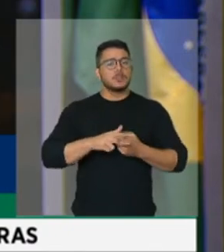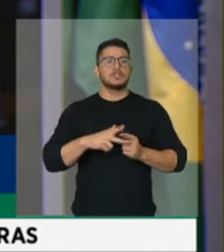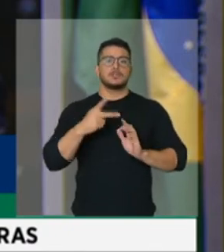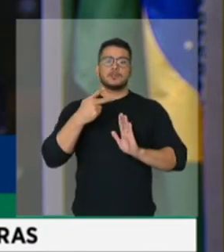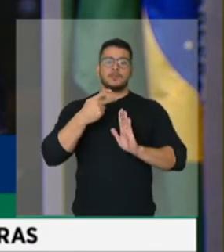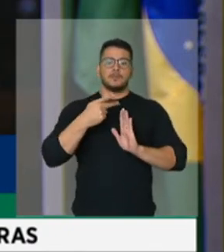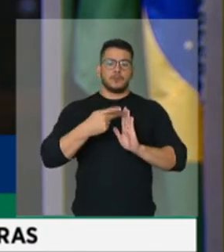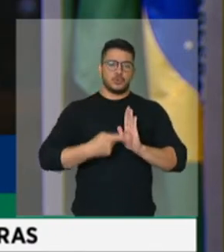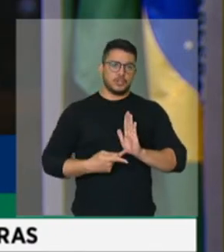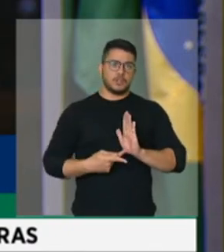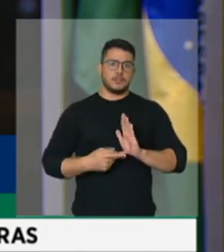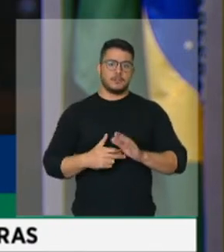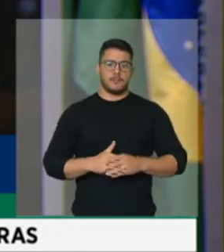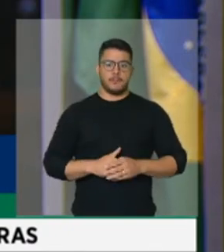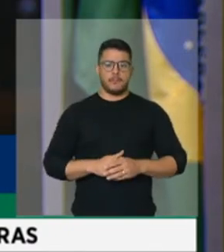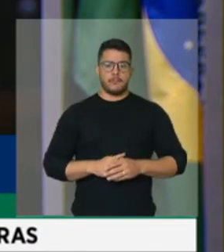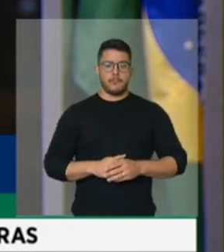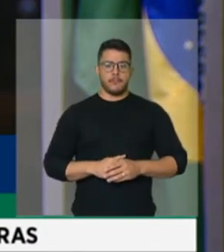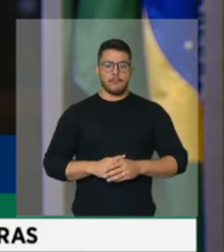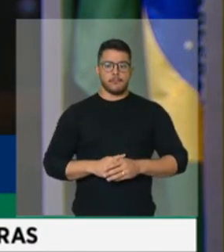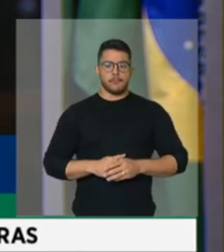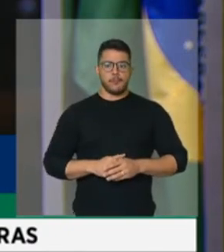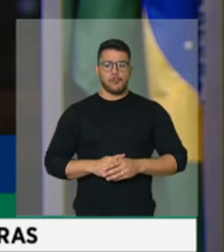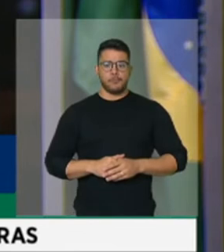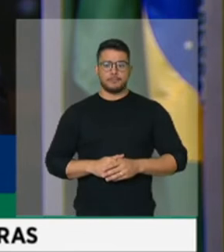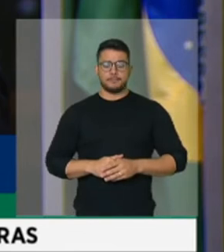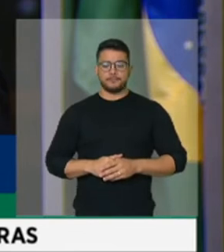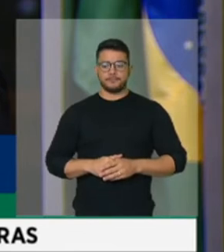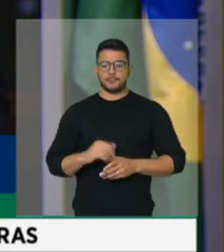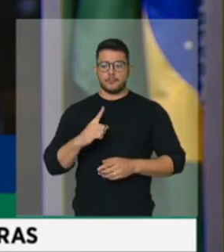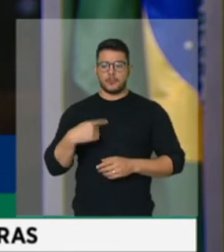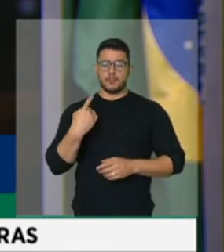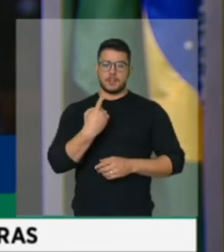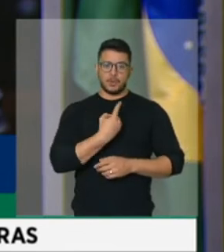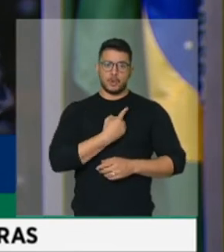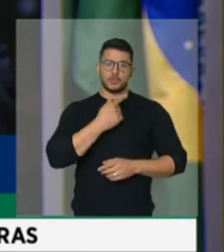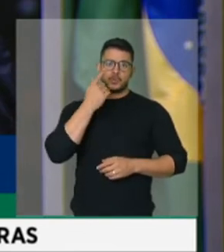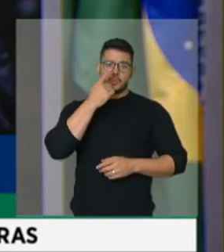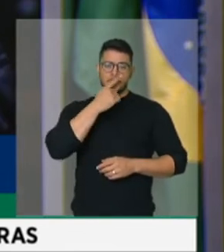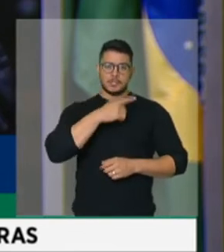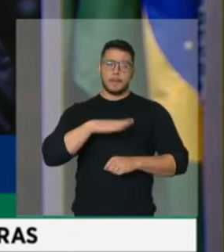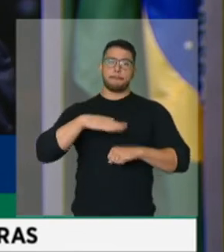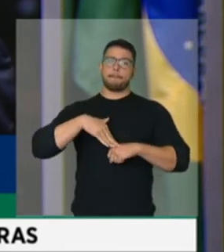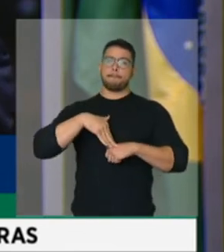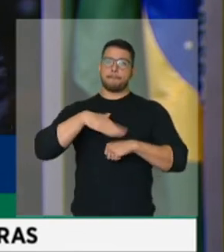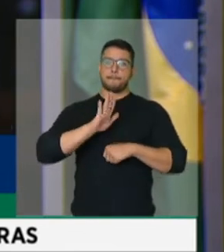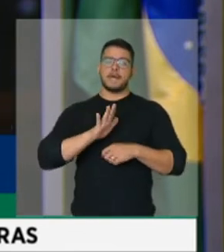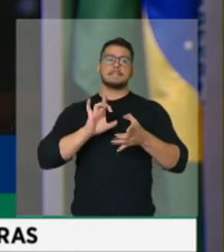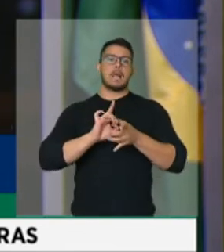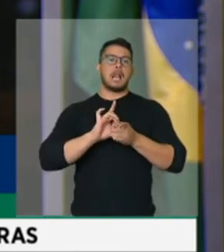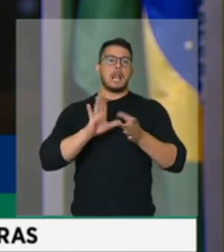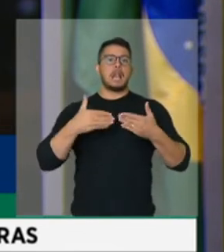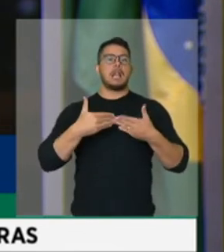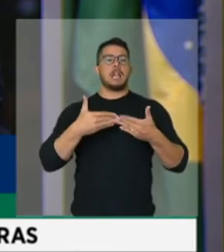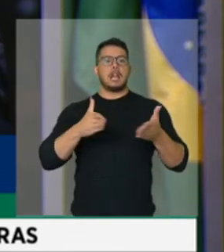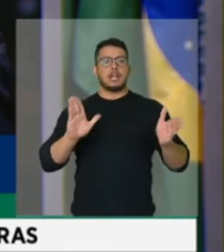CONVERSÃO, UM NOVO RELATÓRIO SEM AS DEFICIÊNCIAS QUE APRESENTAMOS, PELO CONTRÁRIO, APRIMORE O PROJETO ORIGINALMENTE VINDO PELO